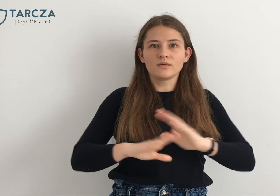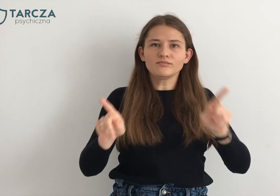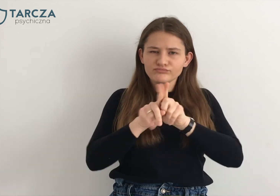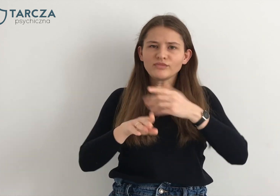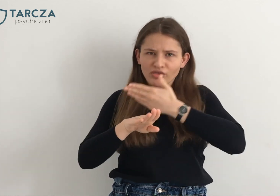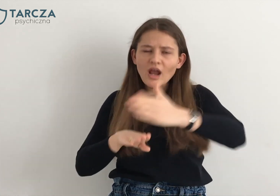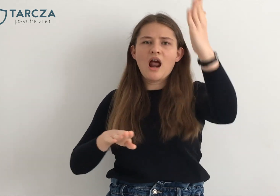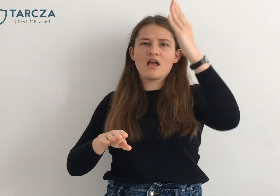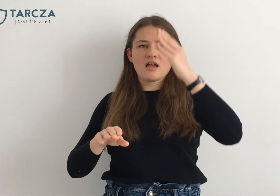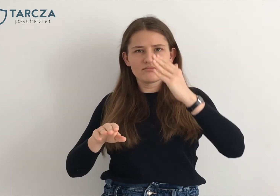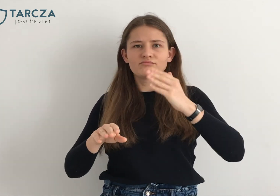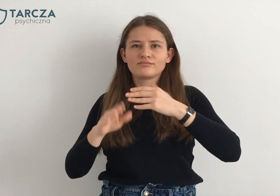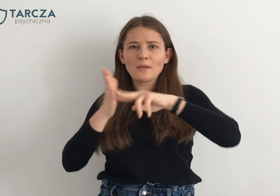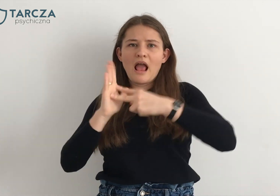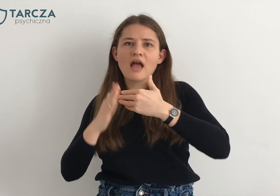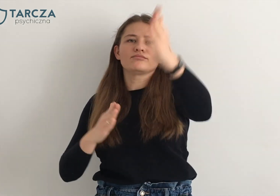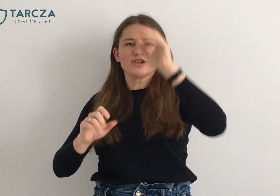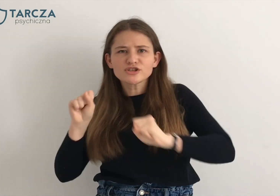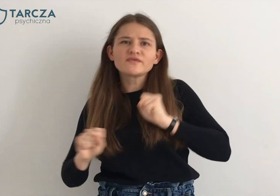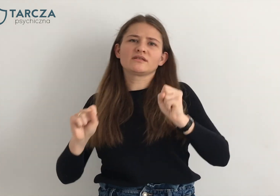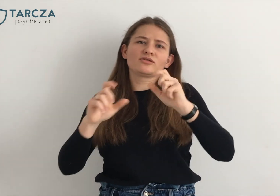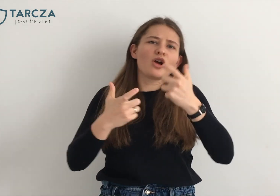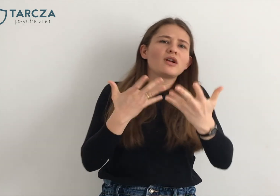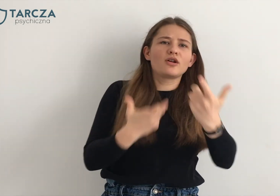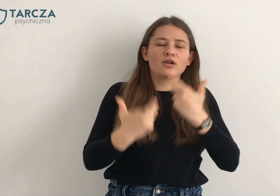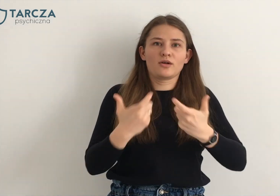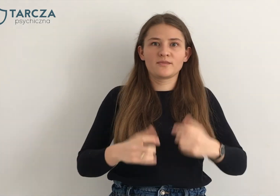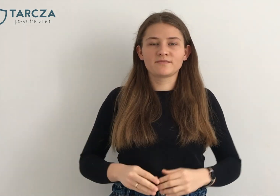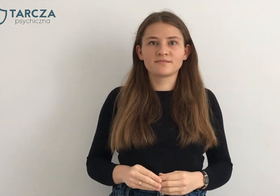Dalej, działaj, planuj, ćwicz. Rób to, co masz do zrobienia.